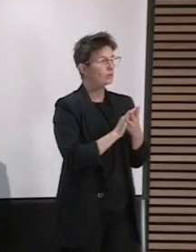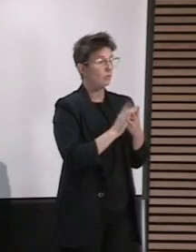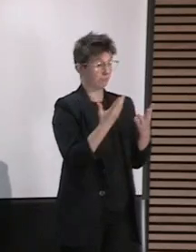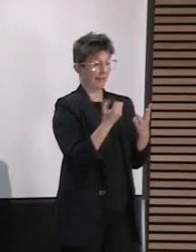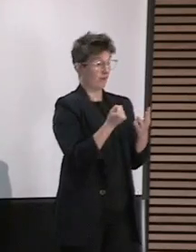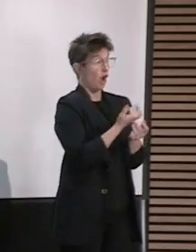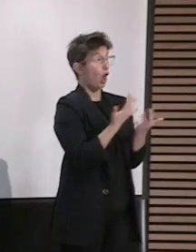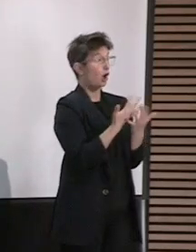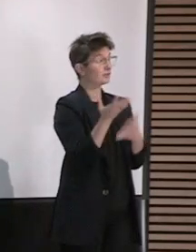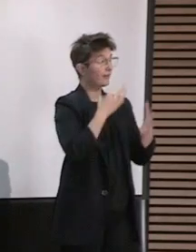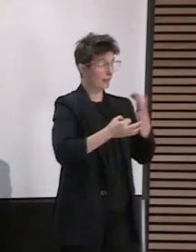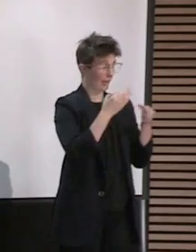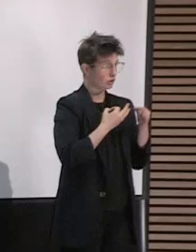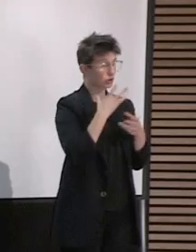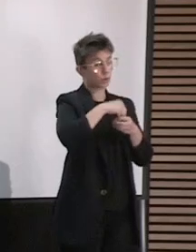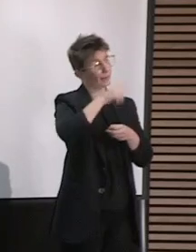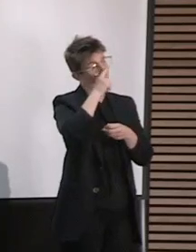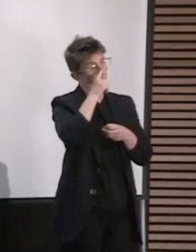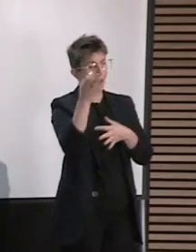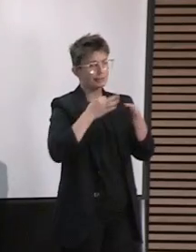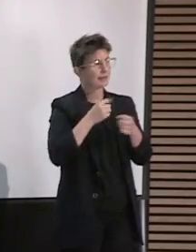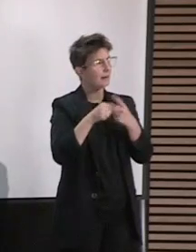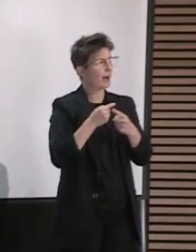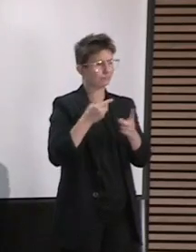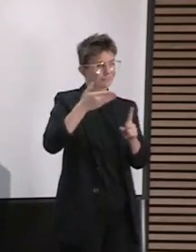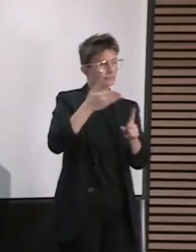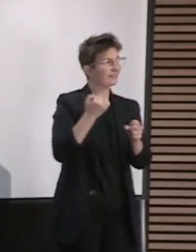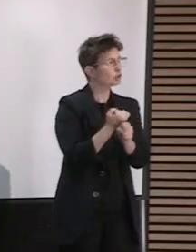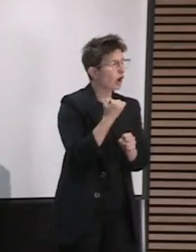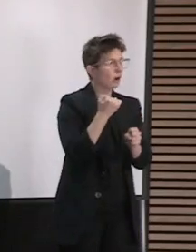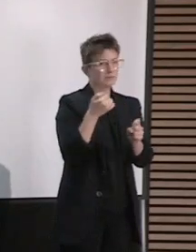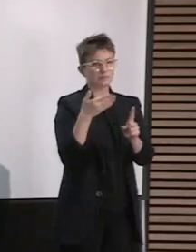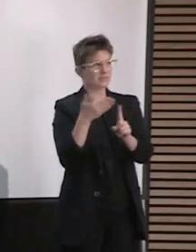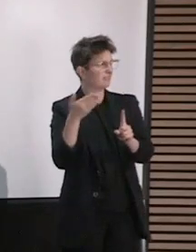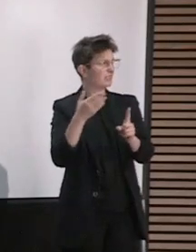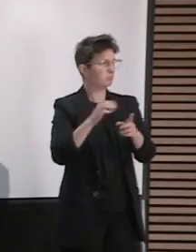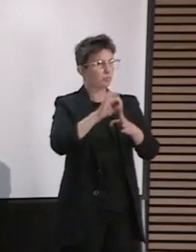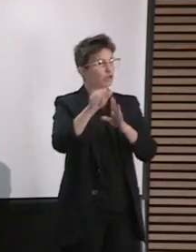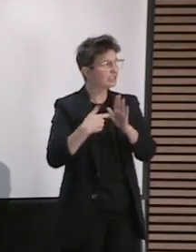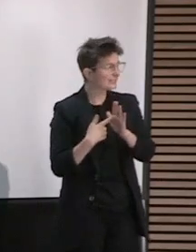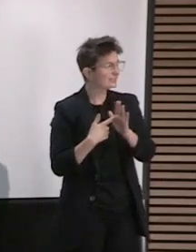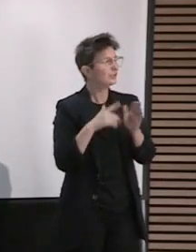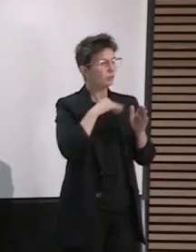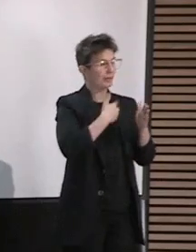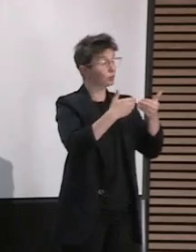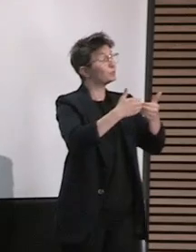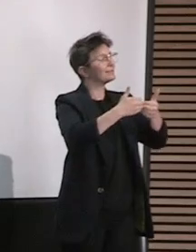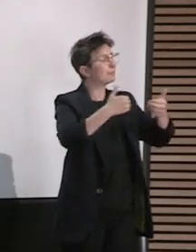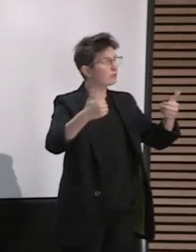Aotearoa. I reira ko te tikanga